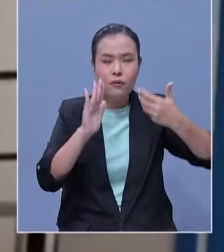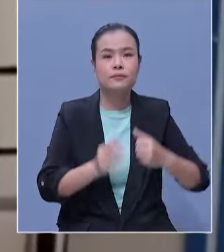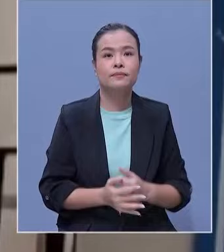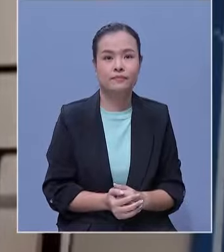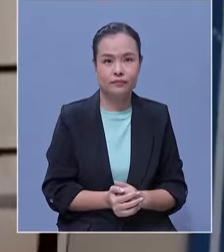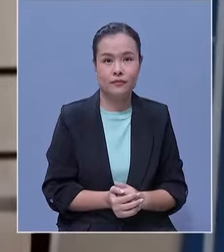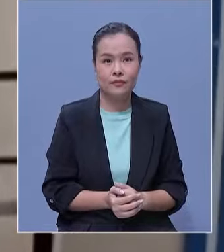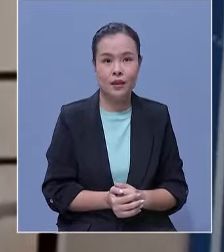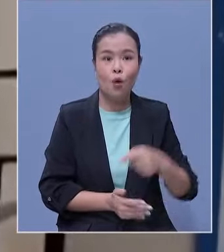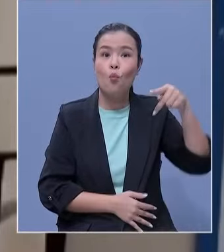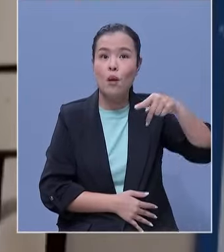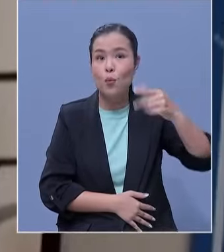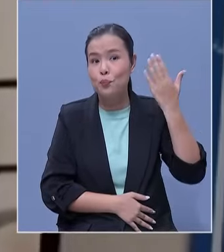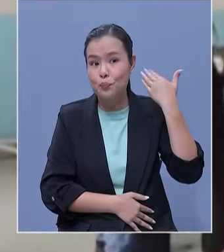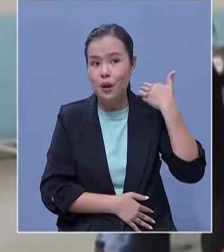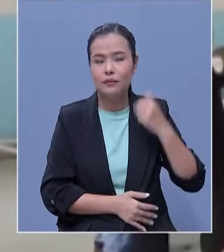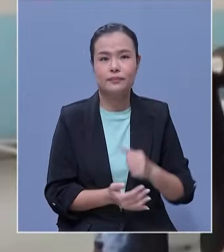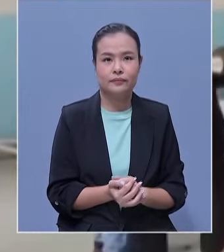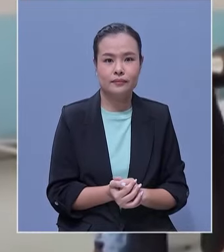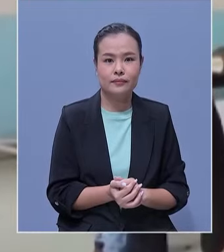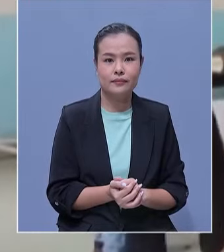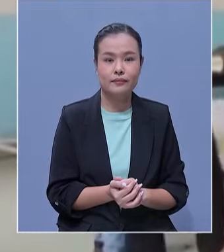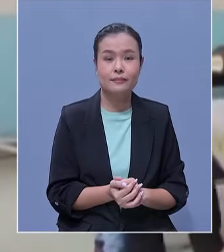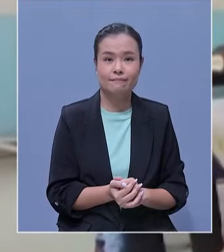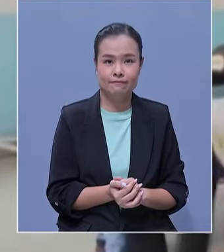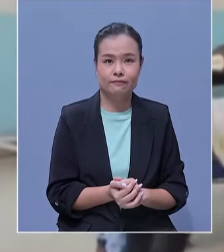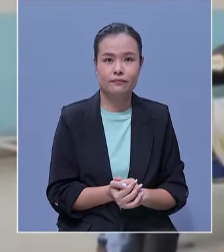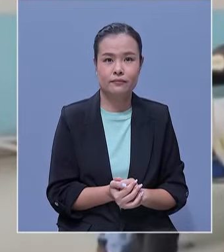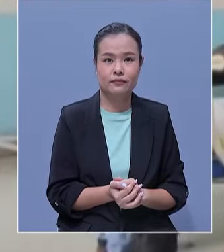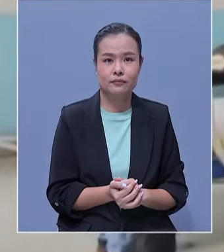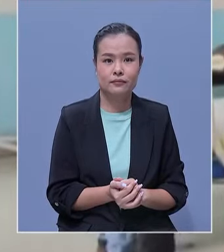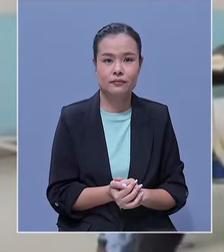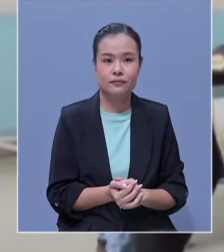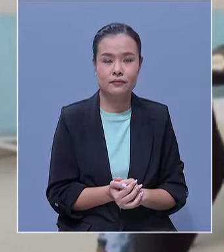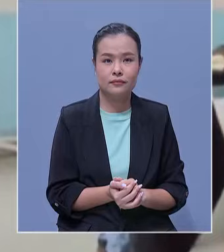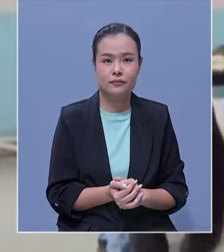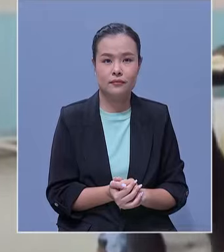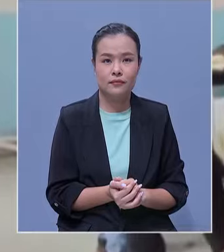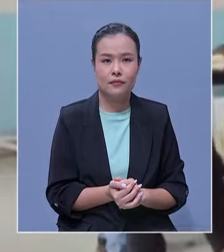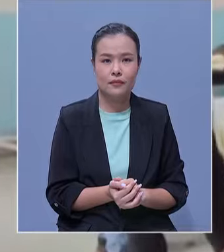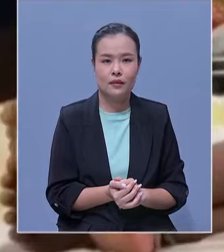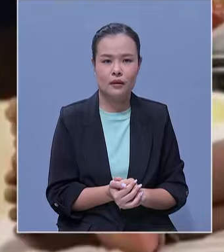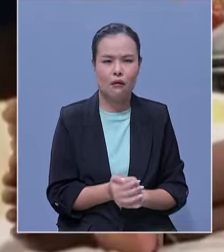โดยเมื่อวันพุธที่ผ่านมาทางด้านเขตมุงเกช ปูชานกรุงนิวเดลีเพิ่งจะทำลายสถิติ